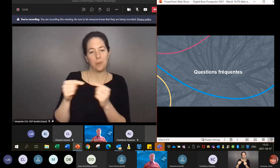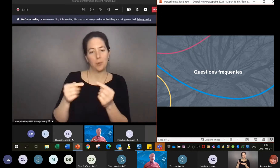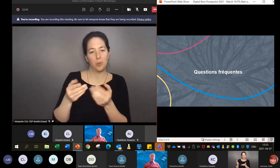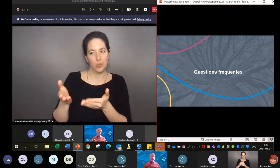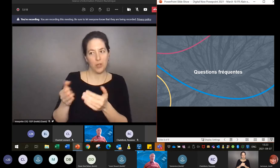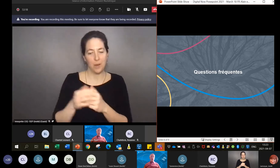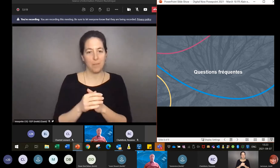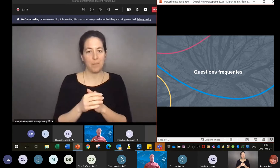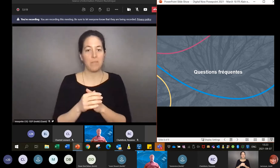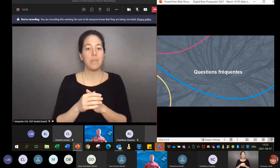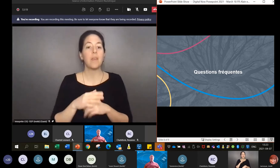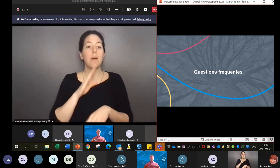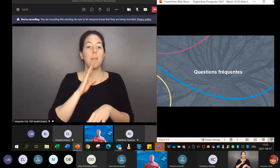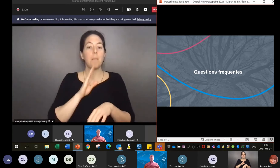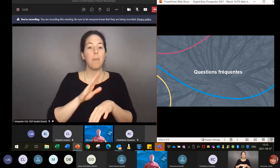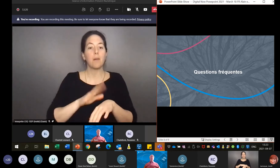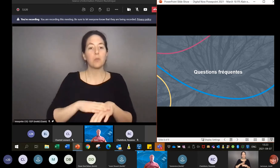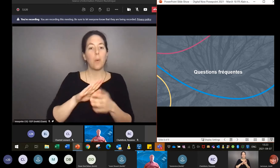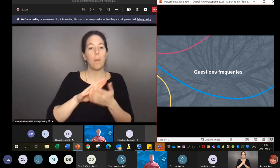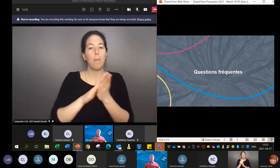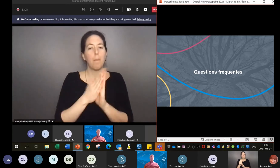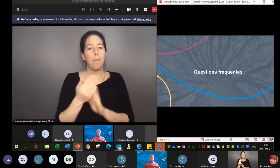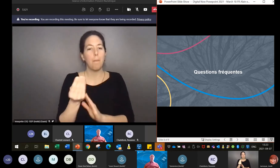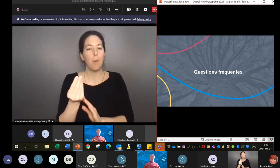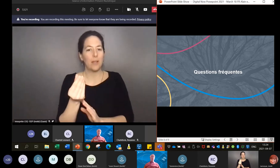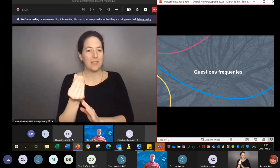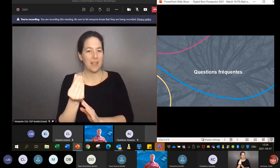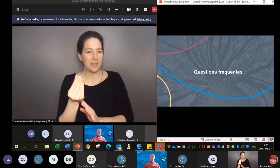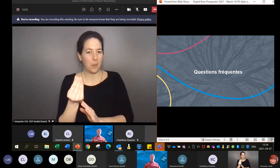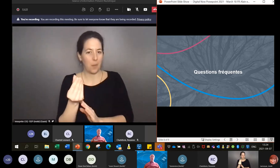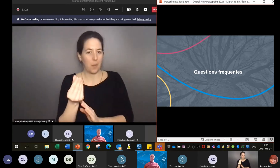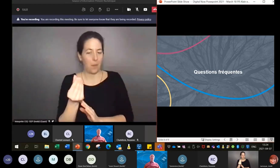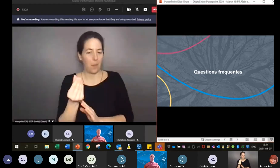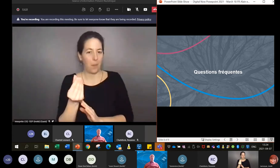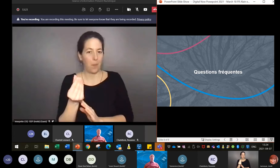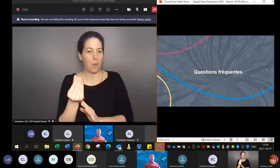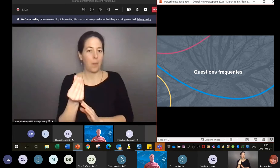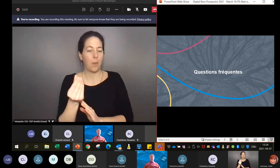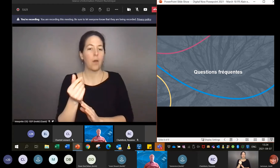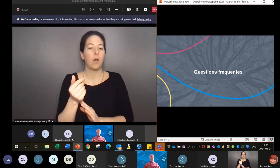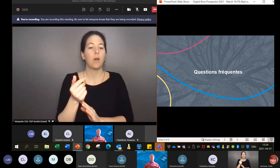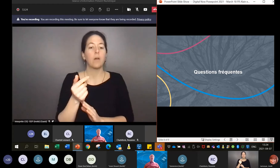monétisation. Première des choses, il faut